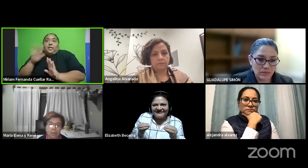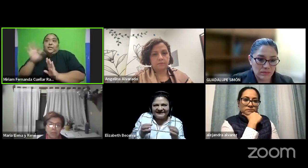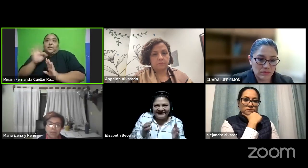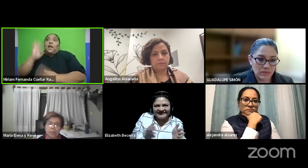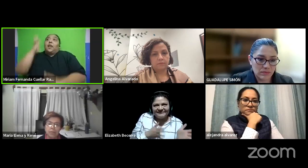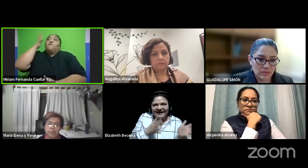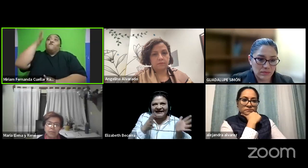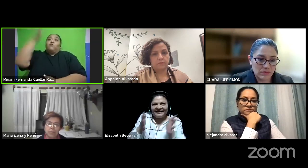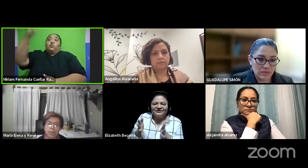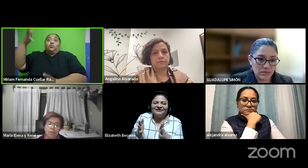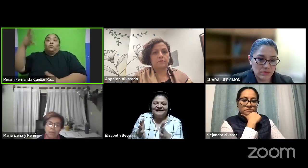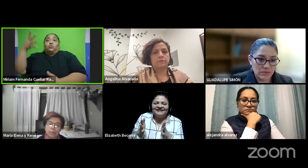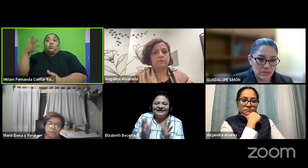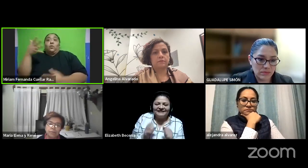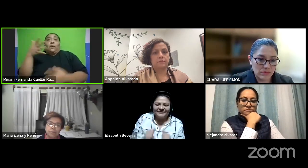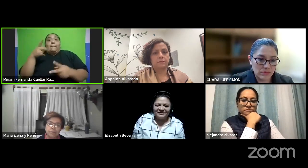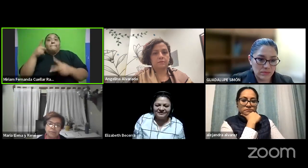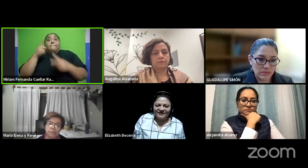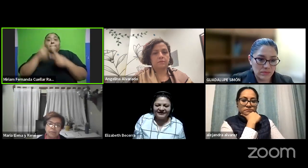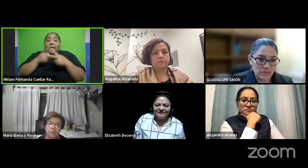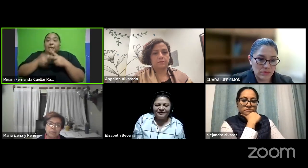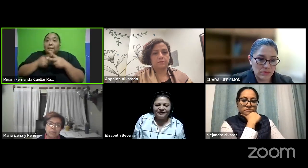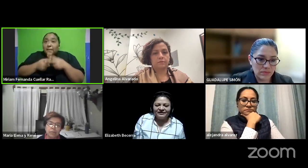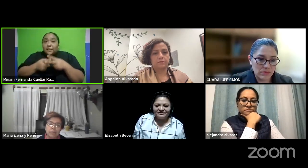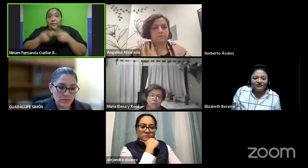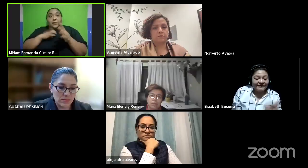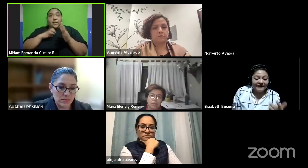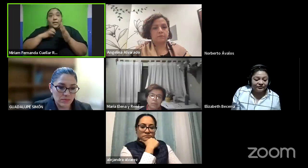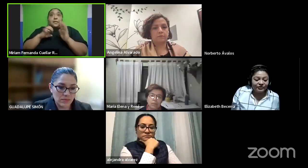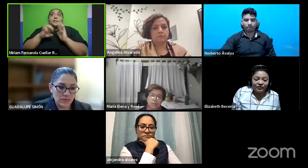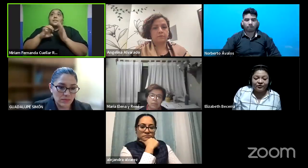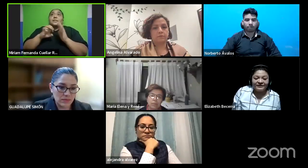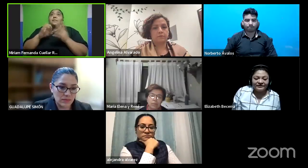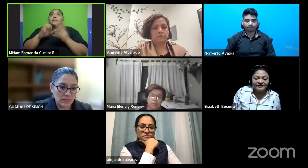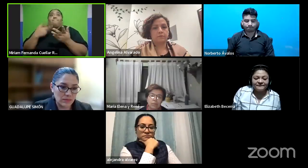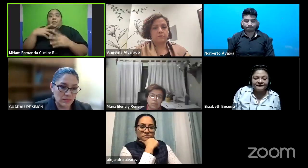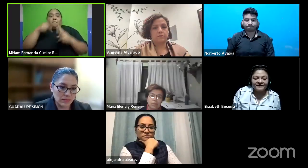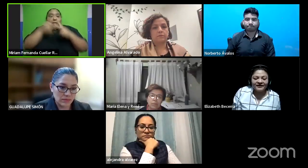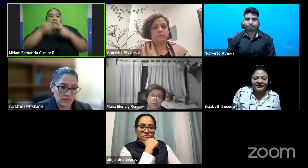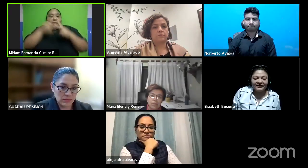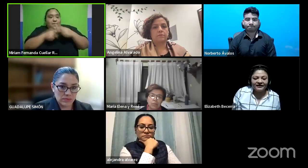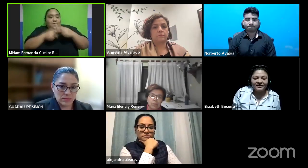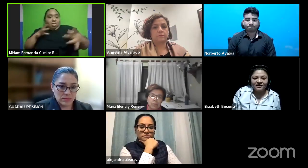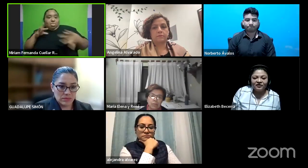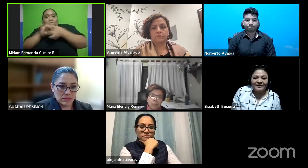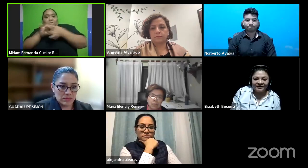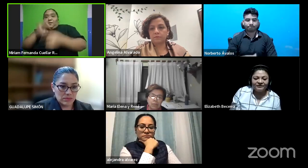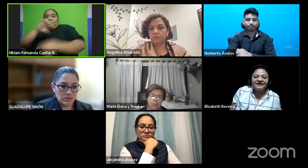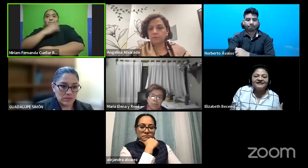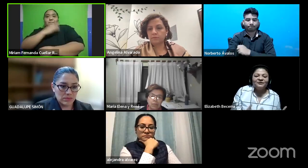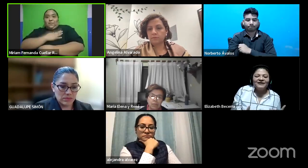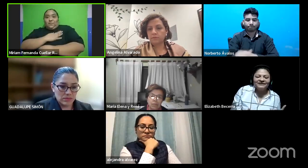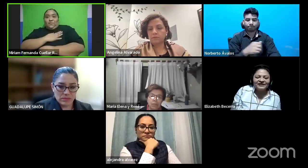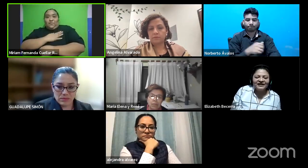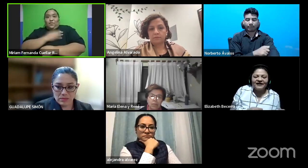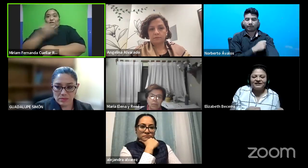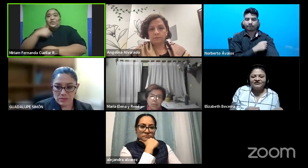menos posible que, claro. claro, en un futuro se puede hacer incluso las matemáticas para fortalecer el español. Por ejemplo, yo trabajo ejemplo, yo trabajo mucho con